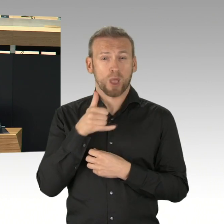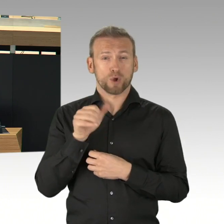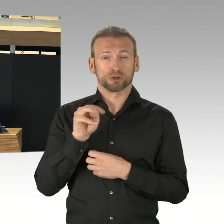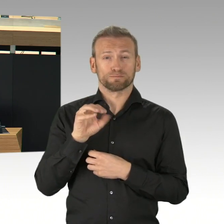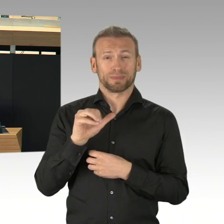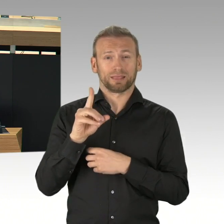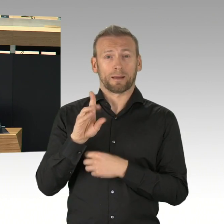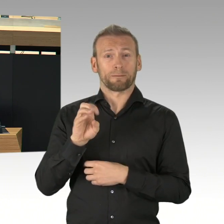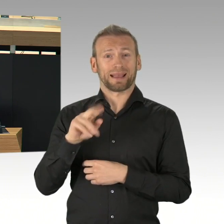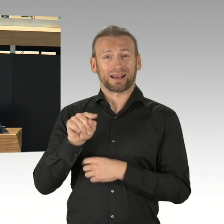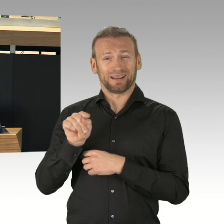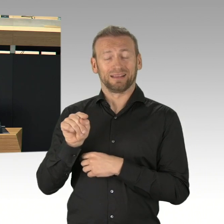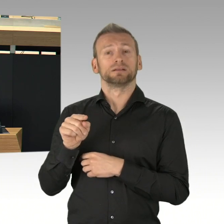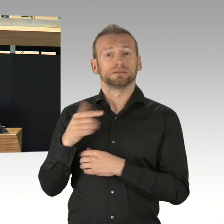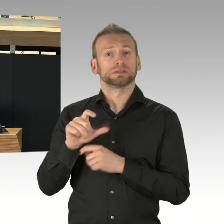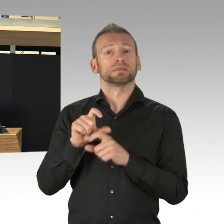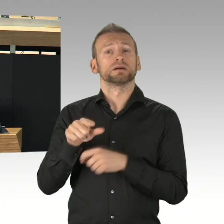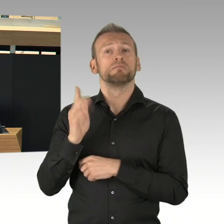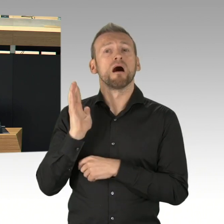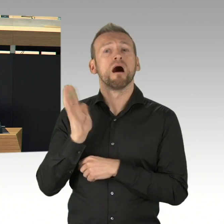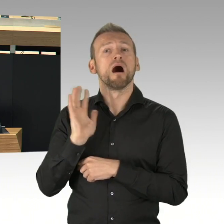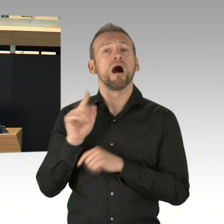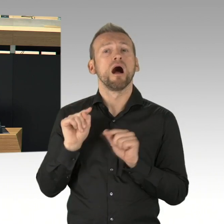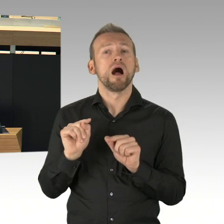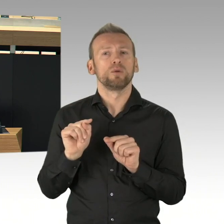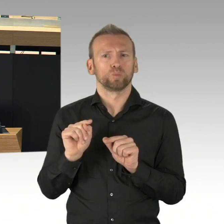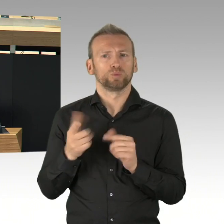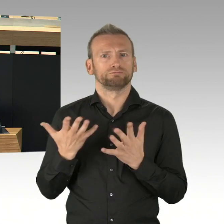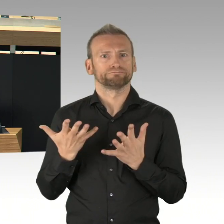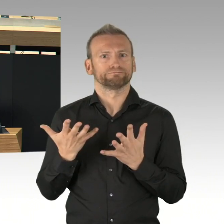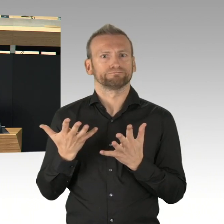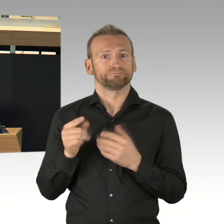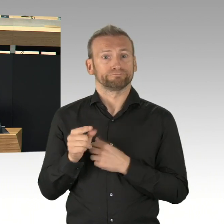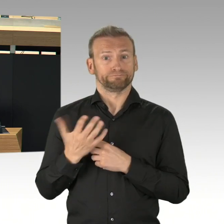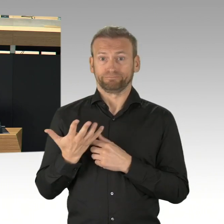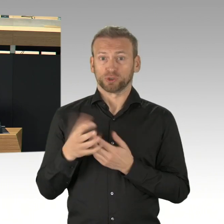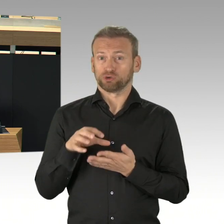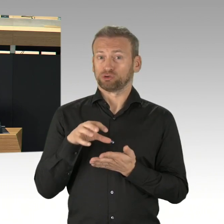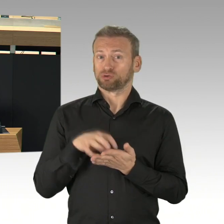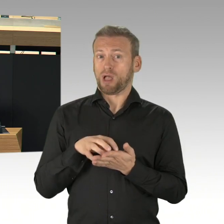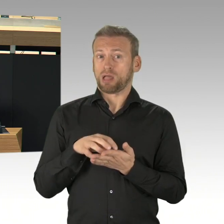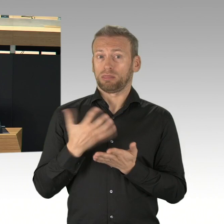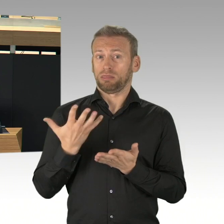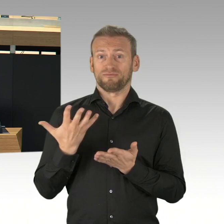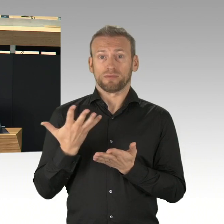Sie haben die letzten neun Monate wissentlich mit den Sorgen und Ängsten der Mieterinnen und Mieter in unserer Stadt gespielt